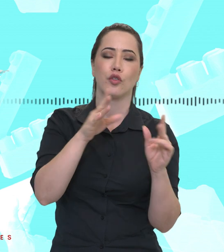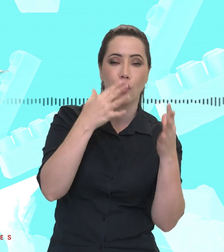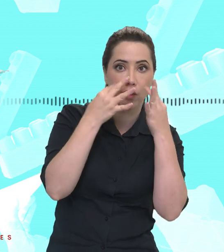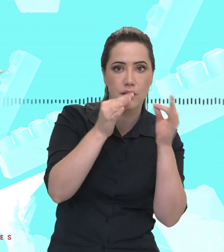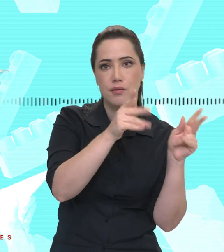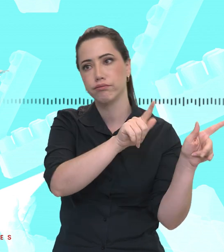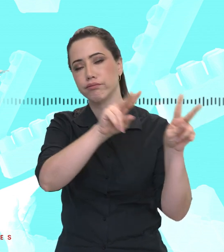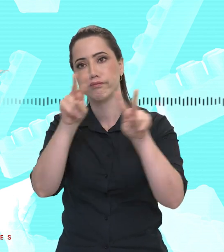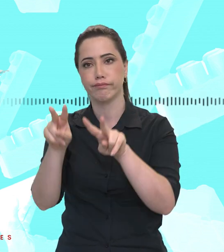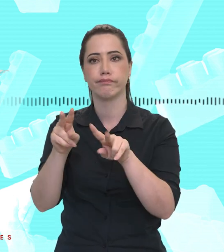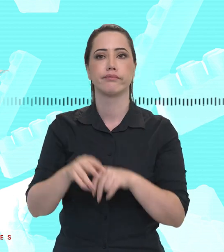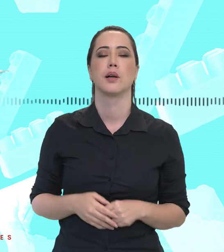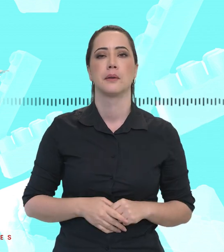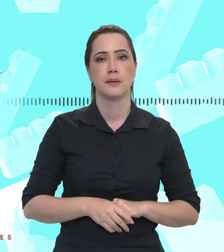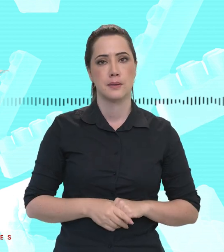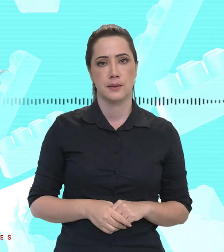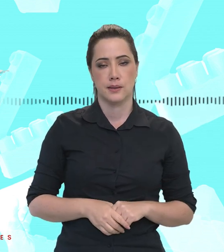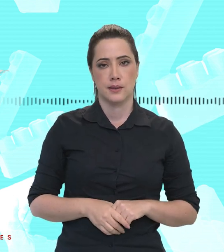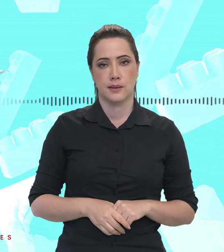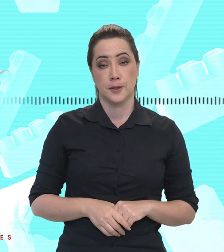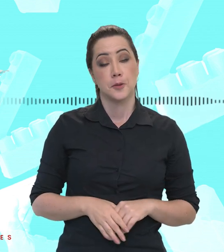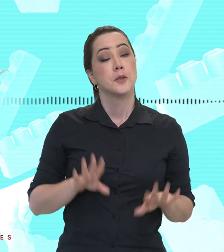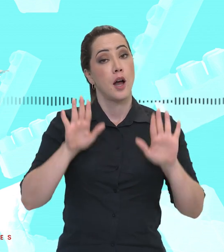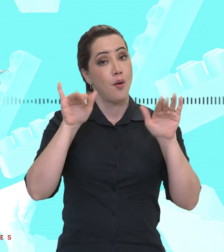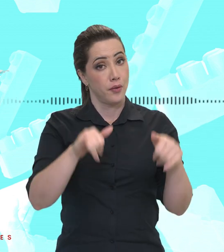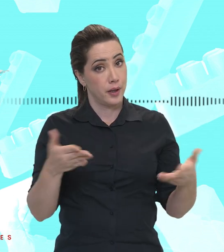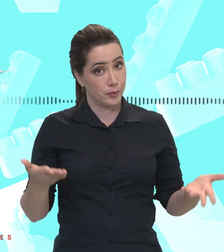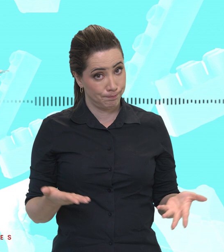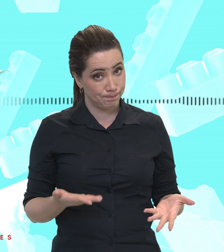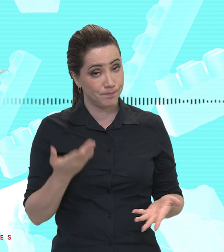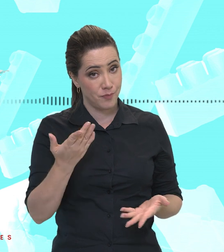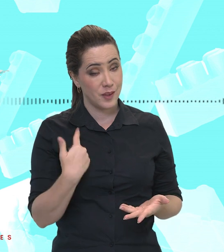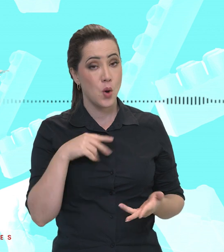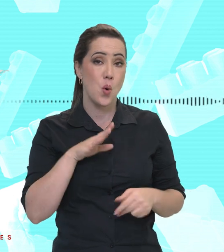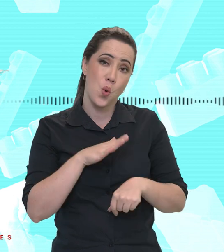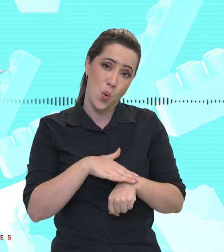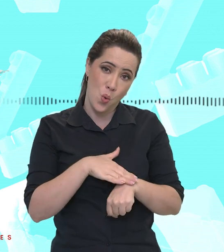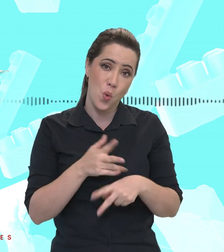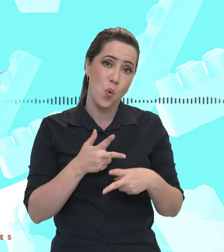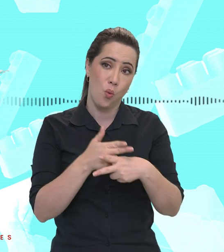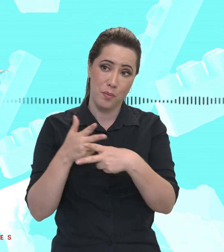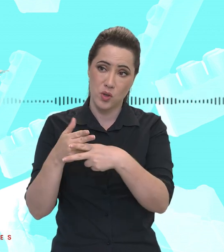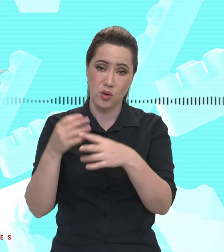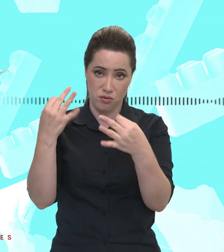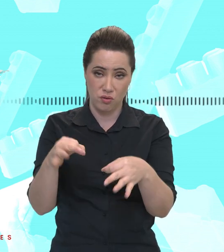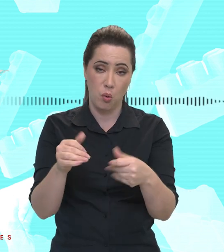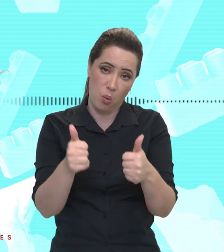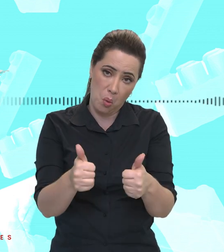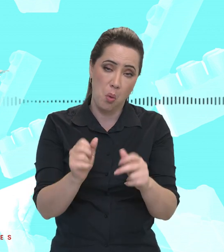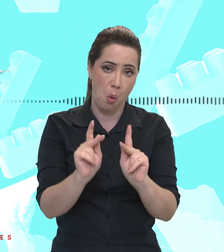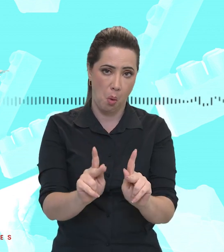[Leyberson] No final das contas, o episódio sai no prazo, só que eu percebo o desgaste.